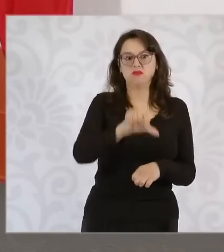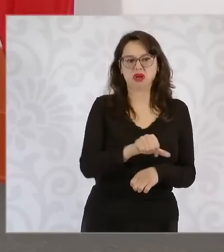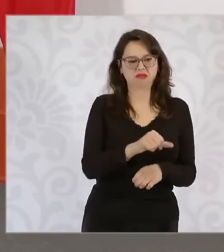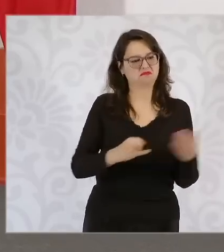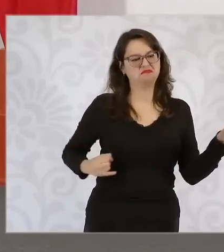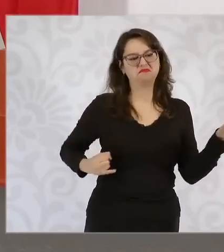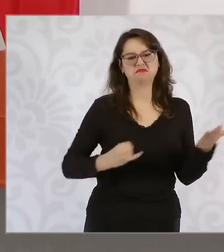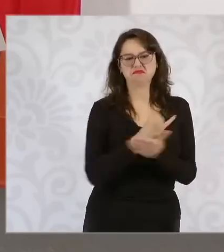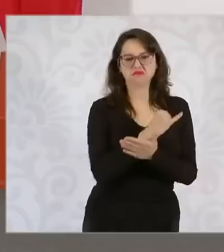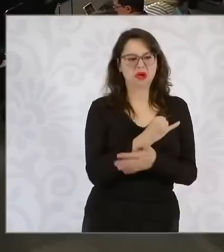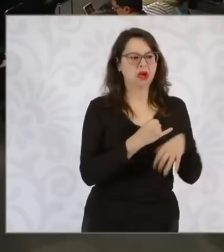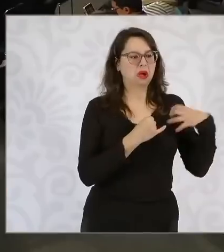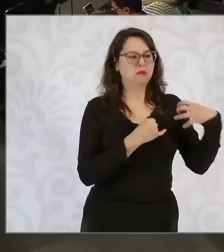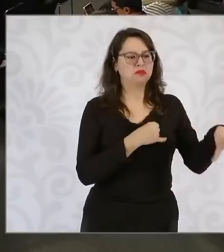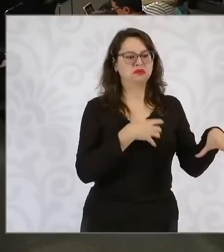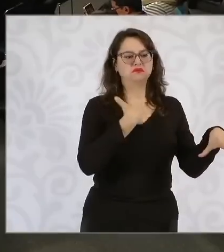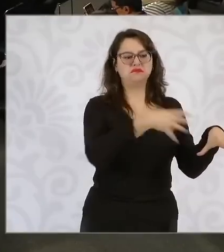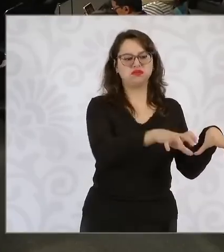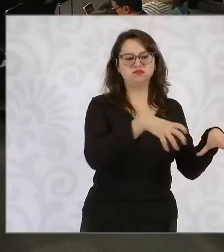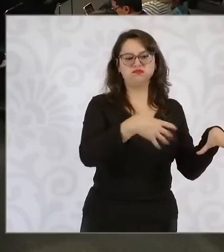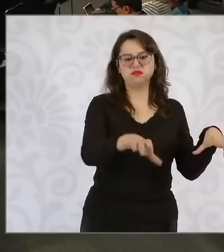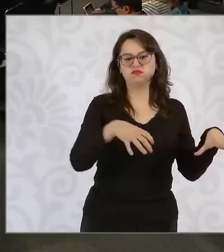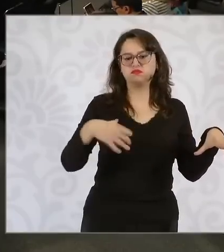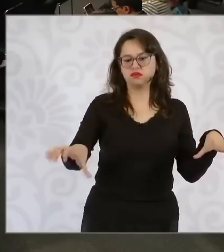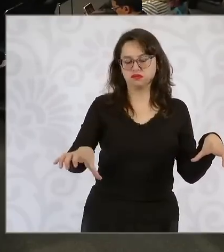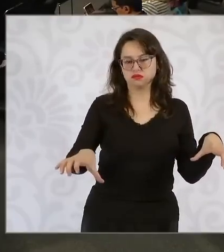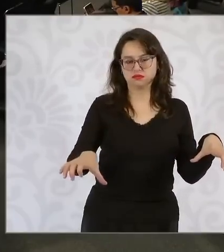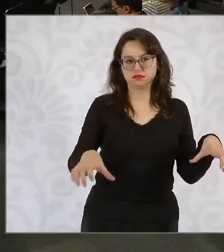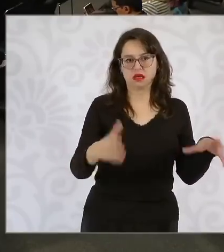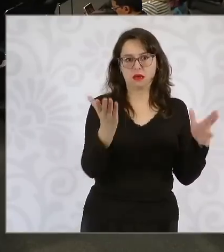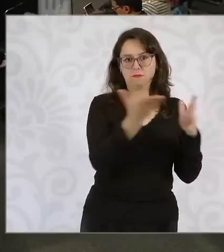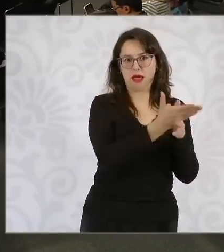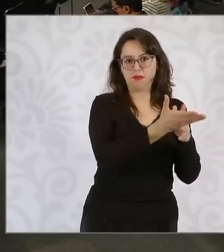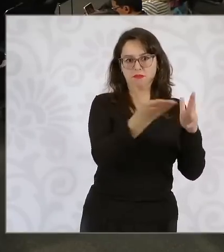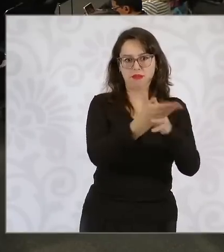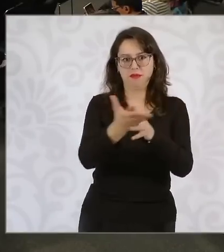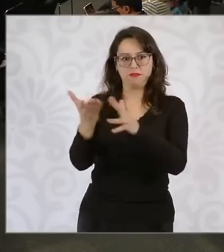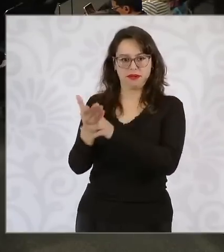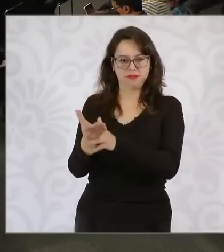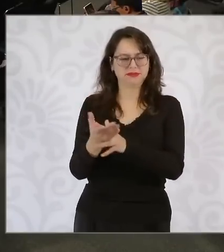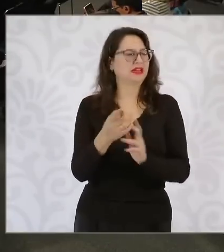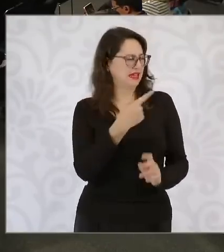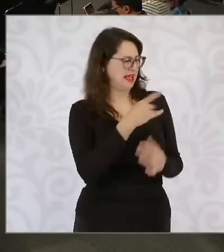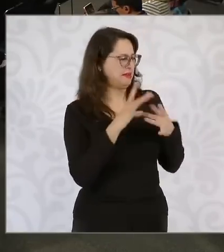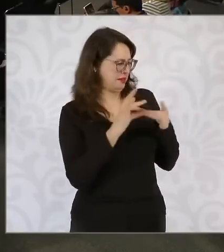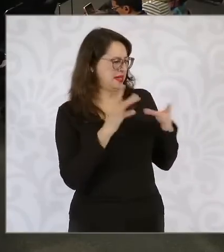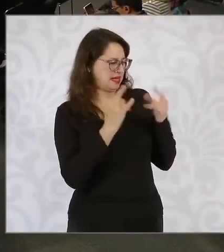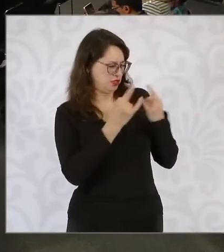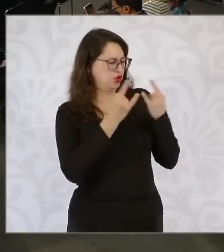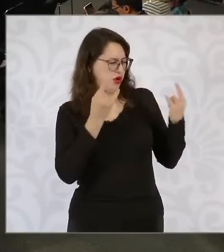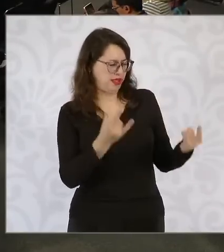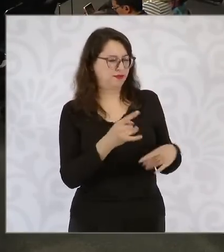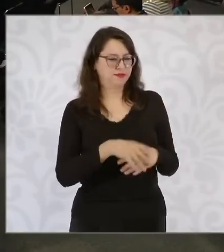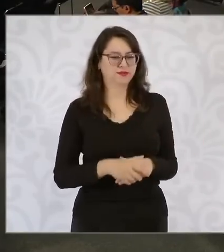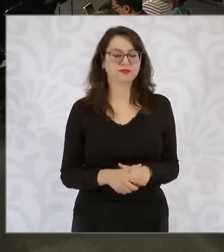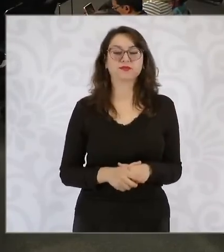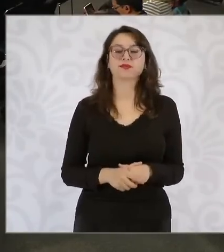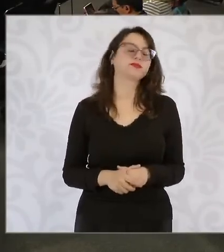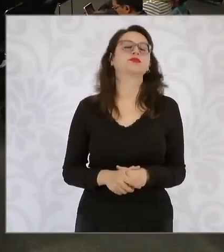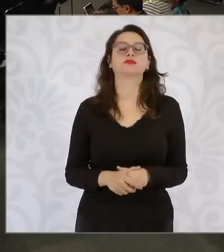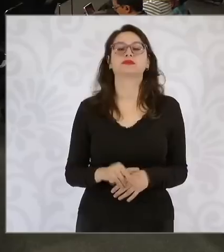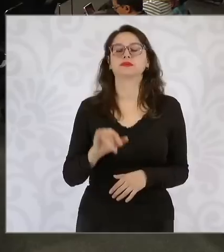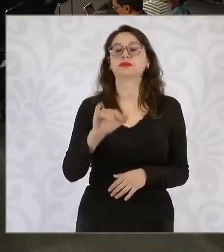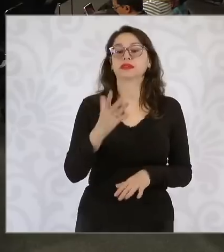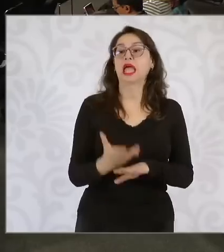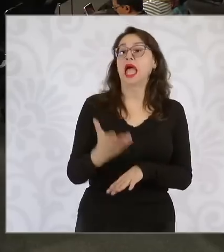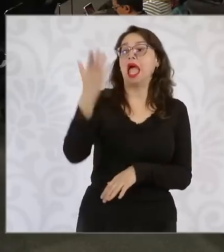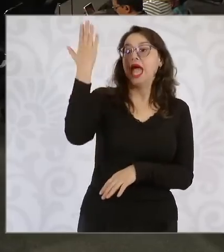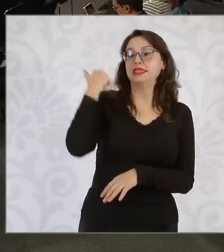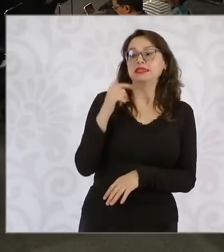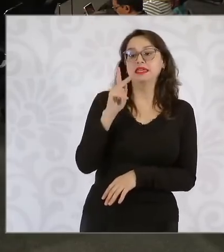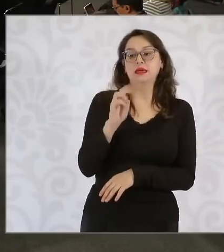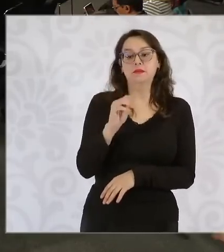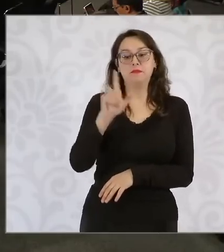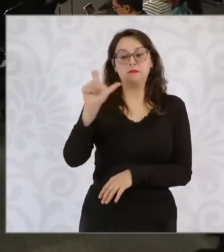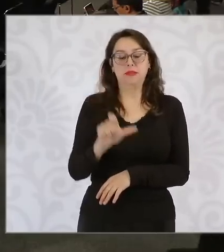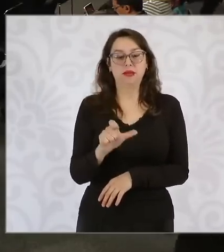Víctor Este sí petróleos mexicanos fue dividido en tres subsidiarias exploración producción